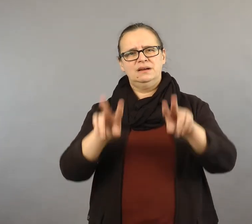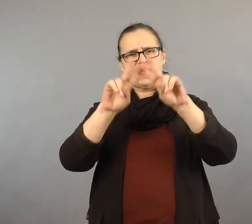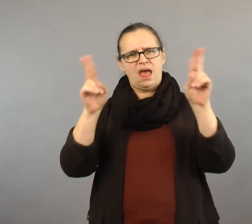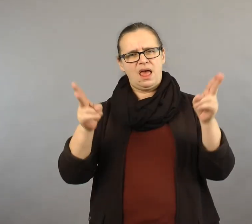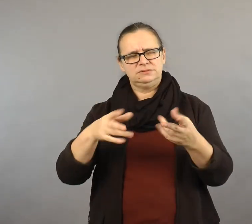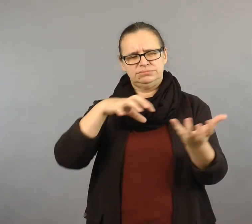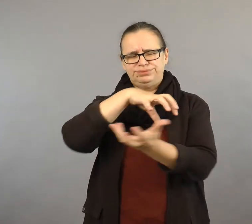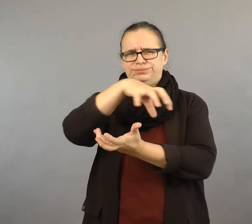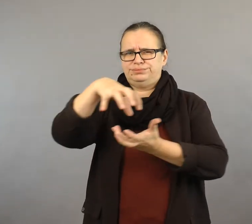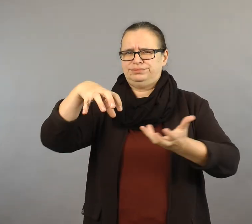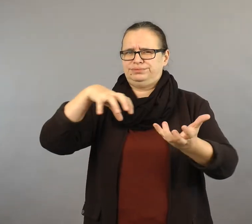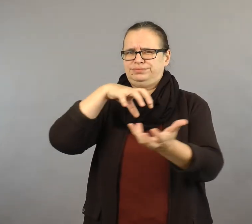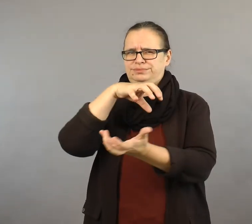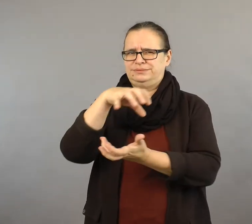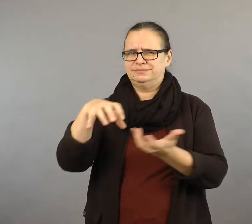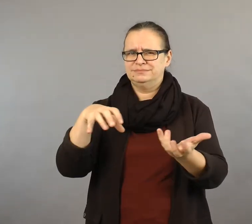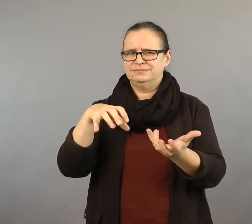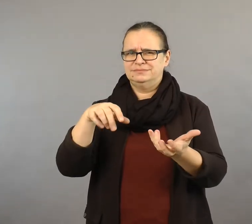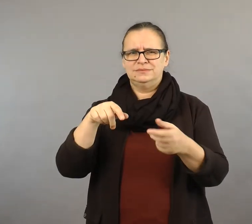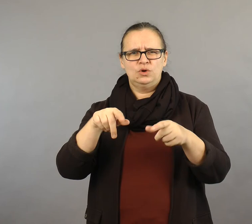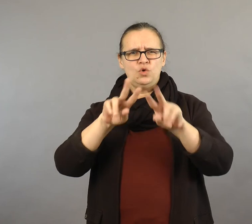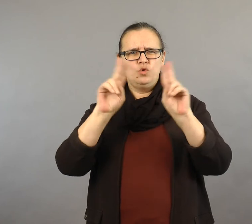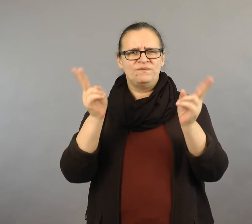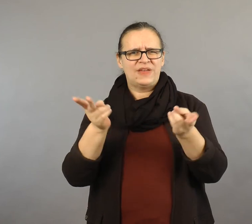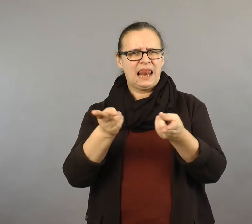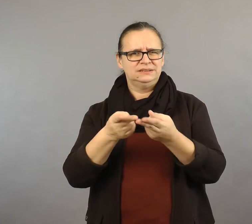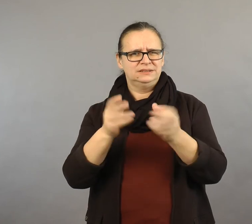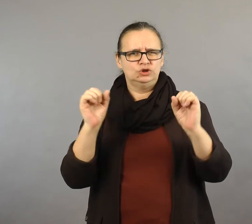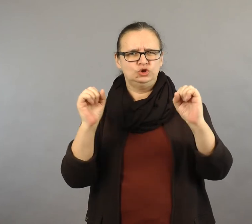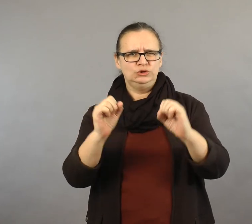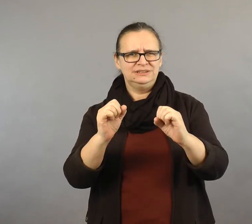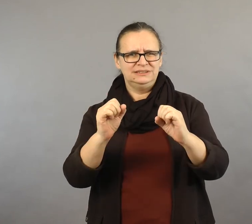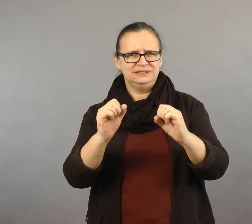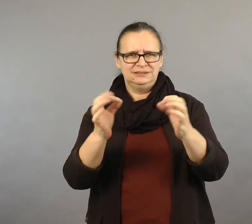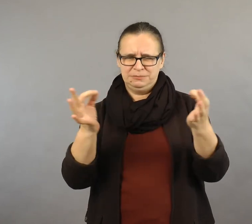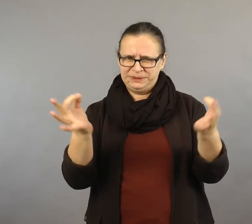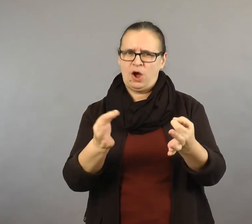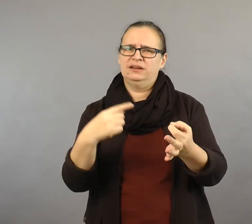Unsere Welt ist chaotisch Wir brauchen Umweltschutz,